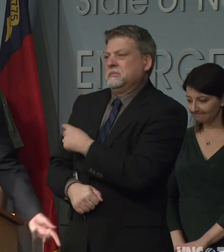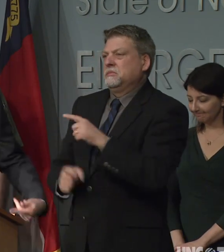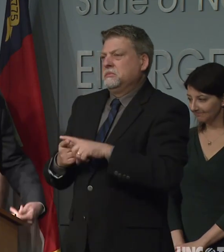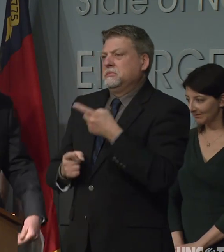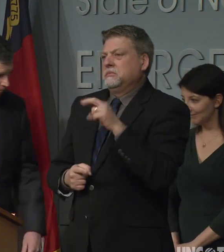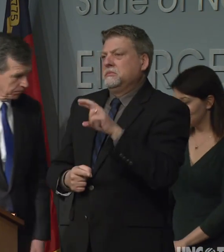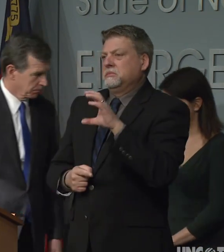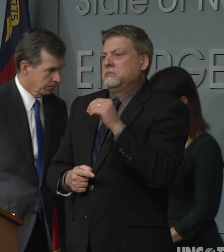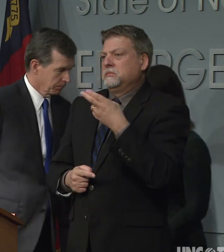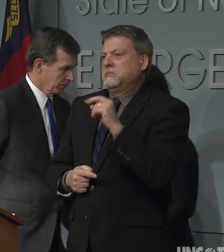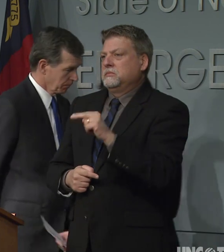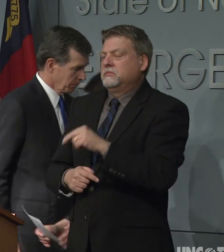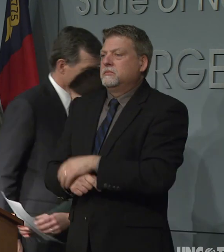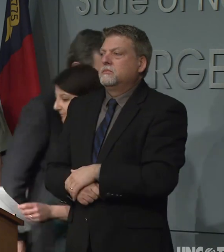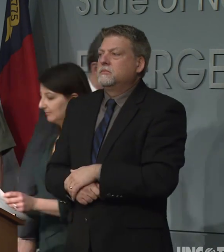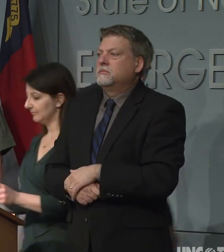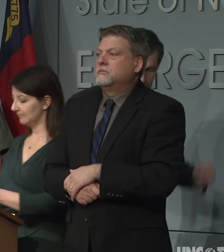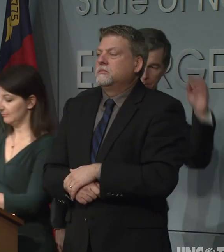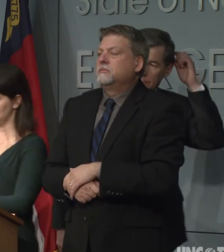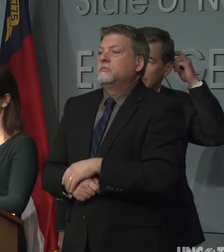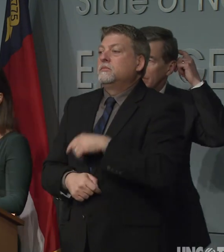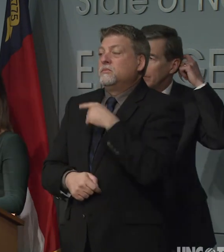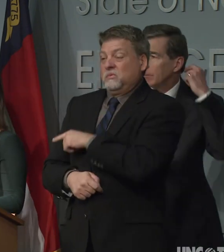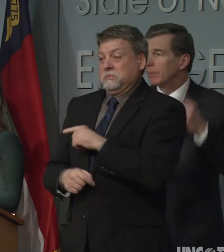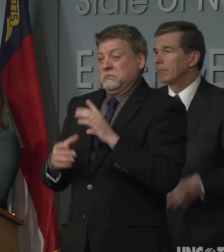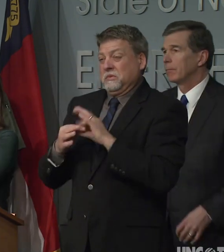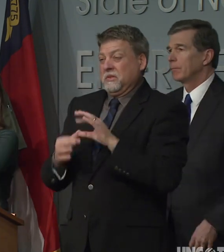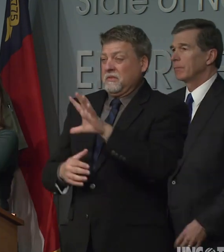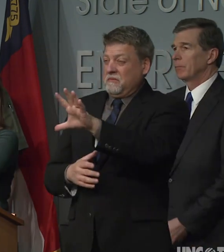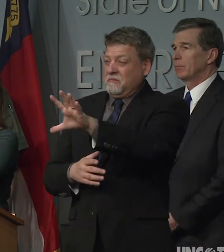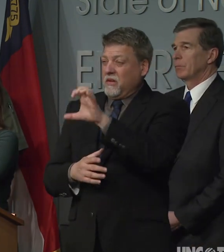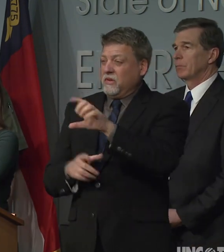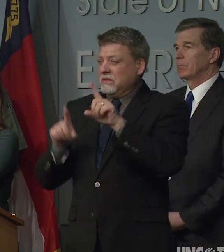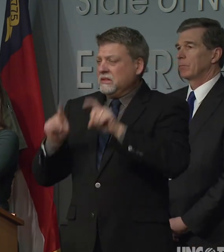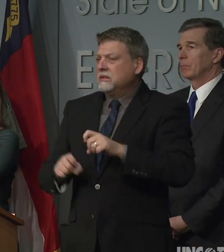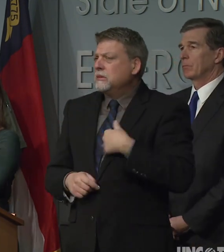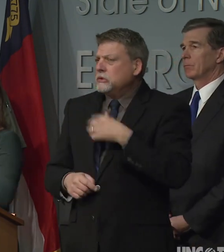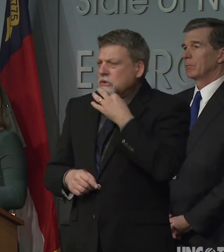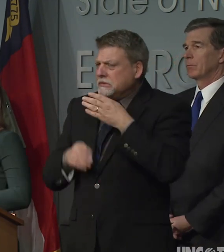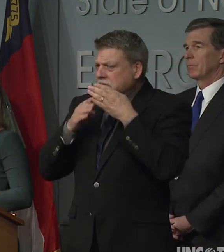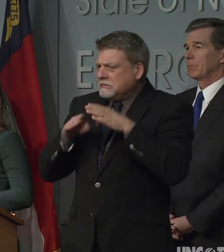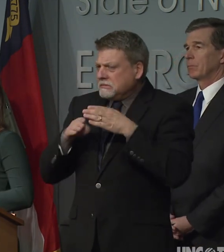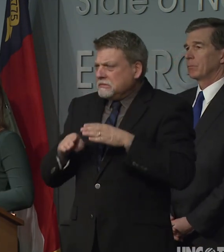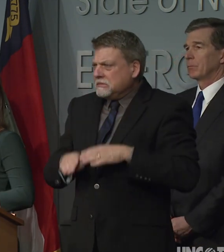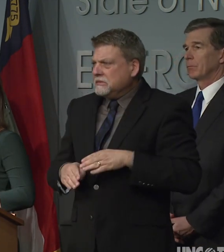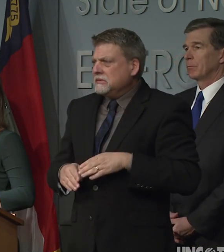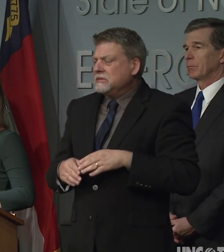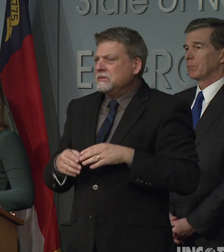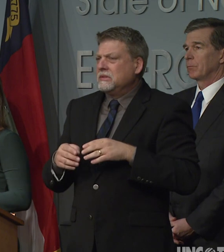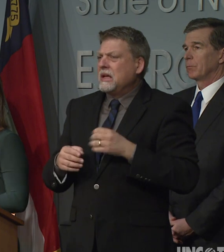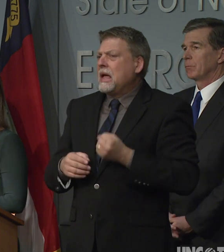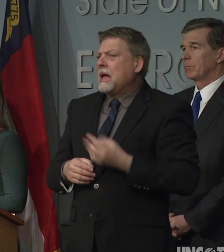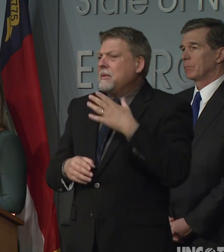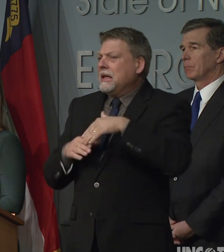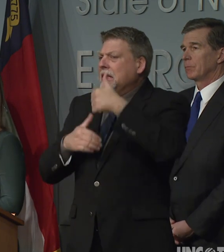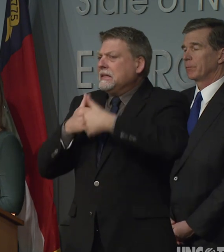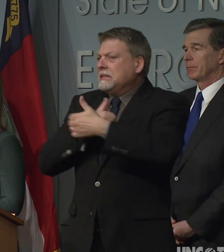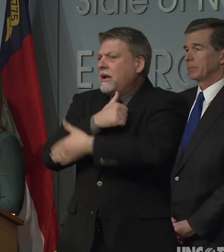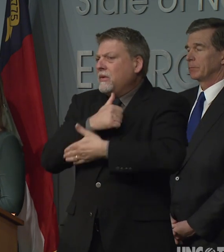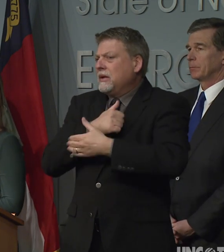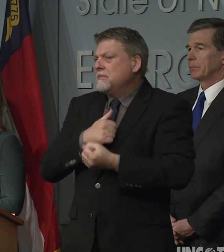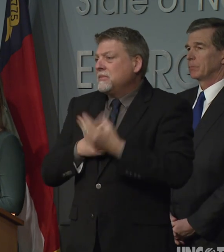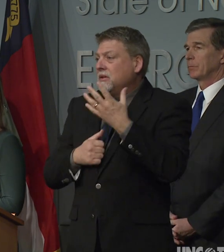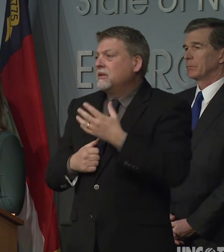Tengo otra pregunta para la doctora, Cobain sí sé que es las quinientas y pico de prepares, is puede de decirnos